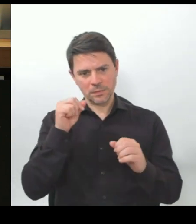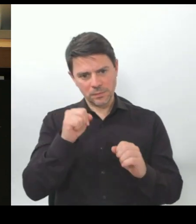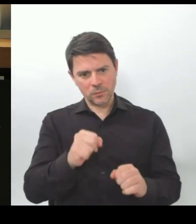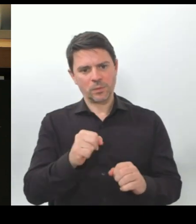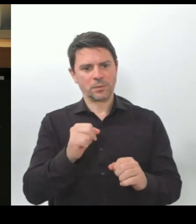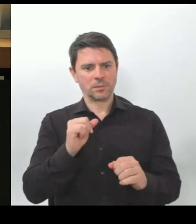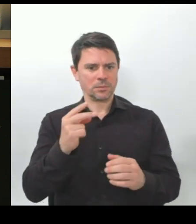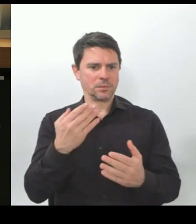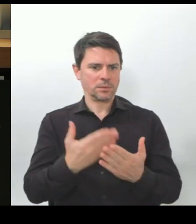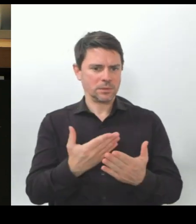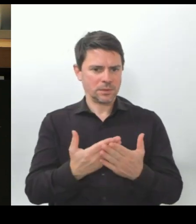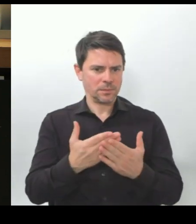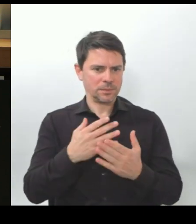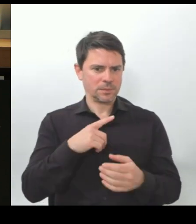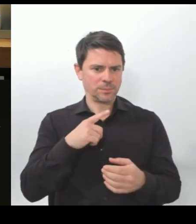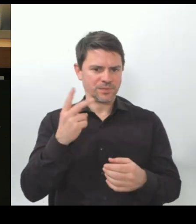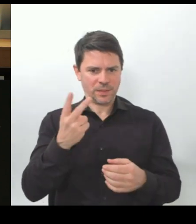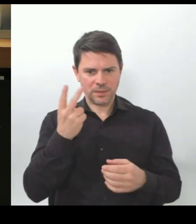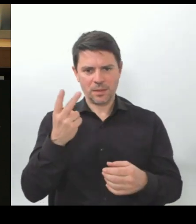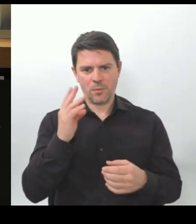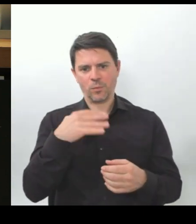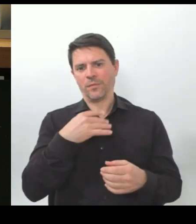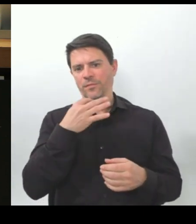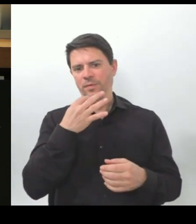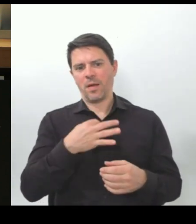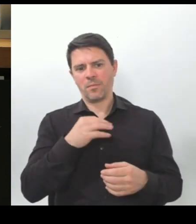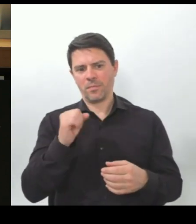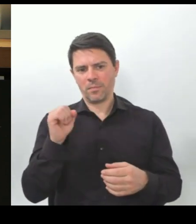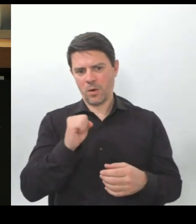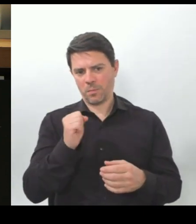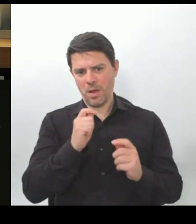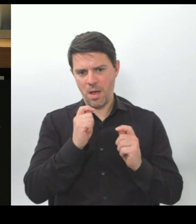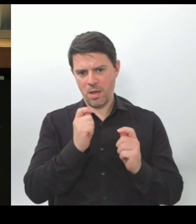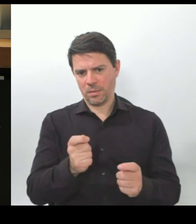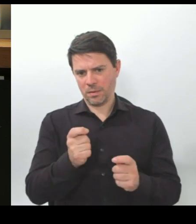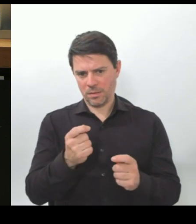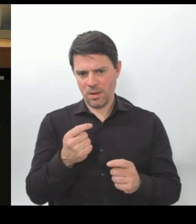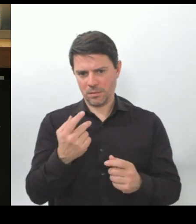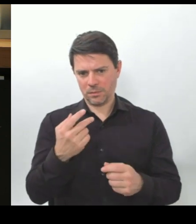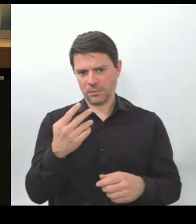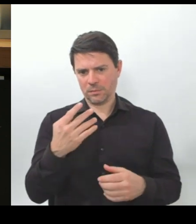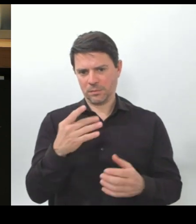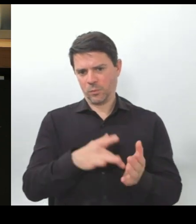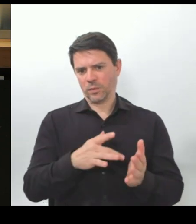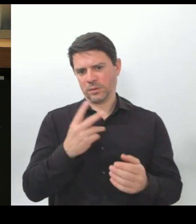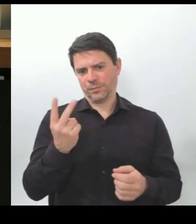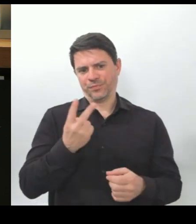Antrag gestellt wird, denn über eine Selbstverständlichkeit muss man eigentlich nicht mehr verhandeln, oder?